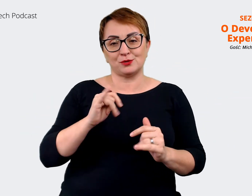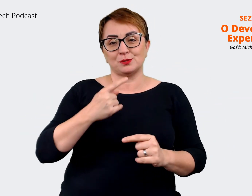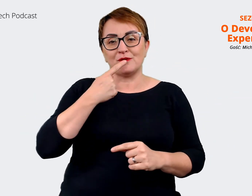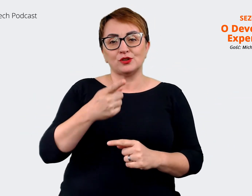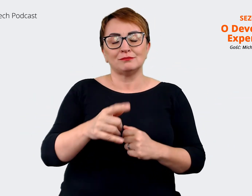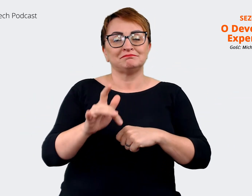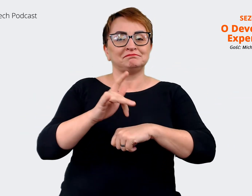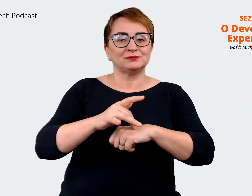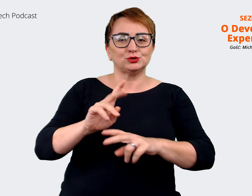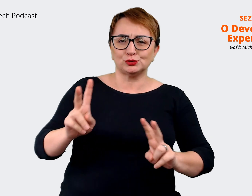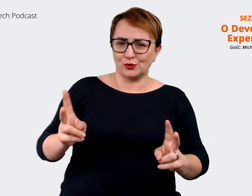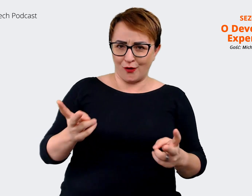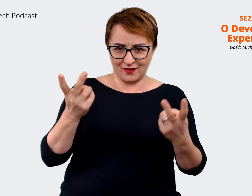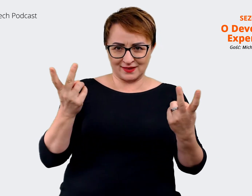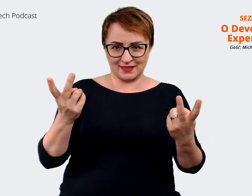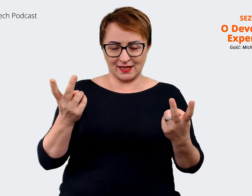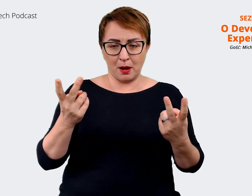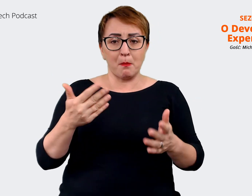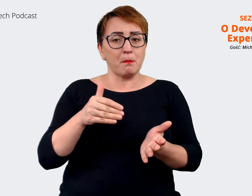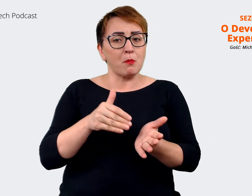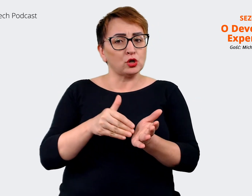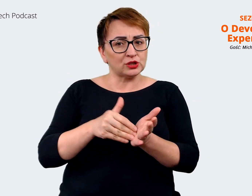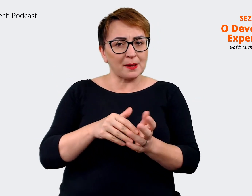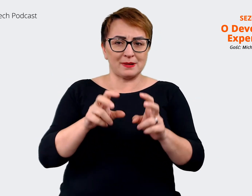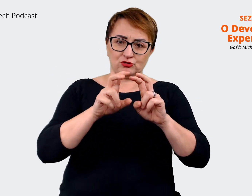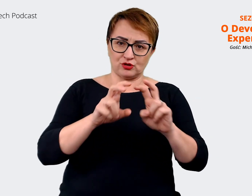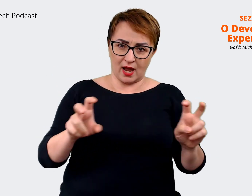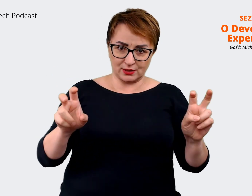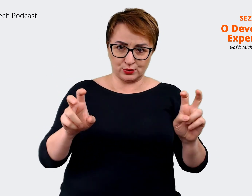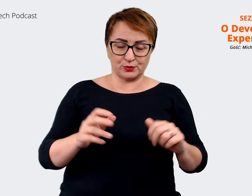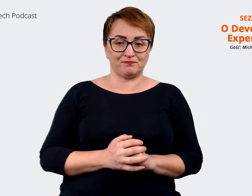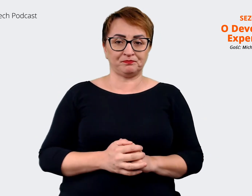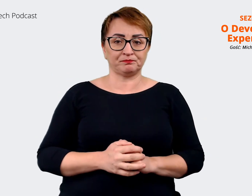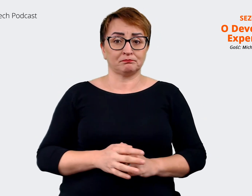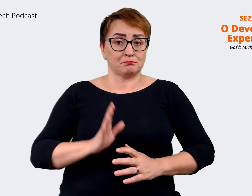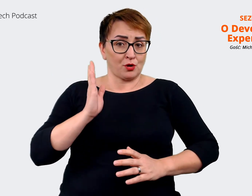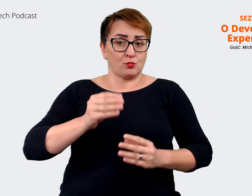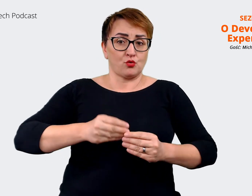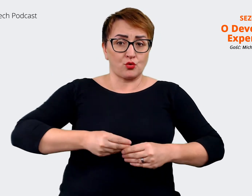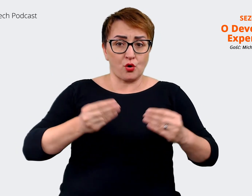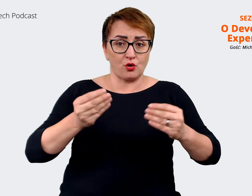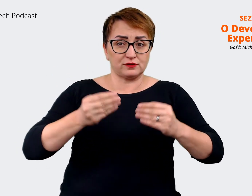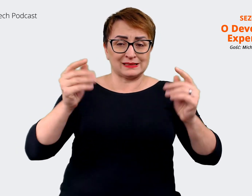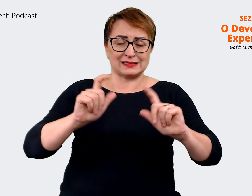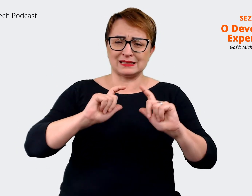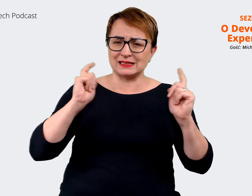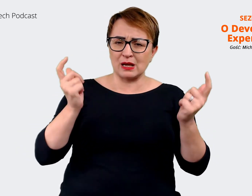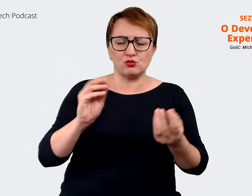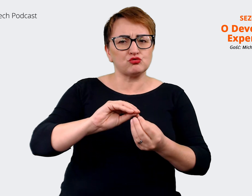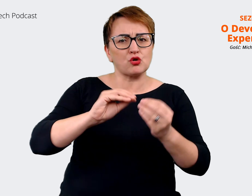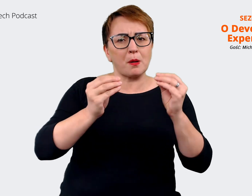że to wyniknęło w pewnym sensie tak, jakby z potrzeby czasu i się rozwinęło w taką całą złożoną